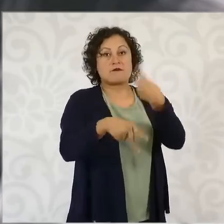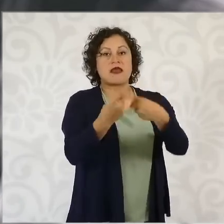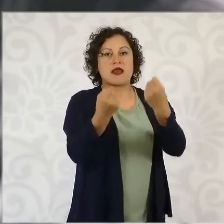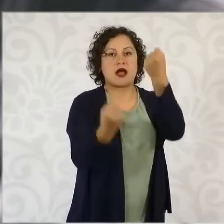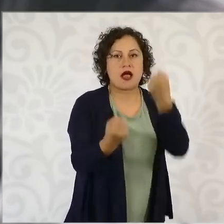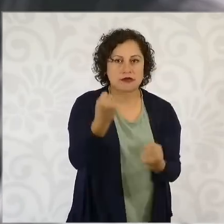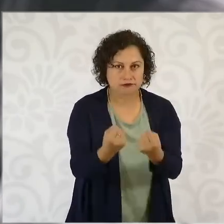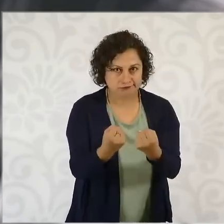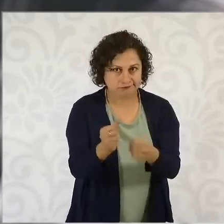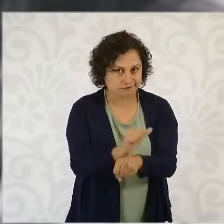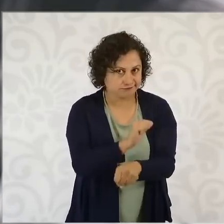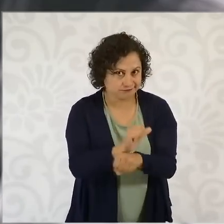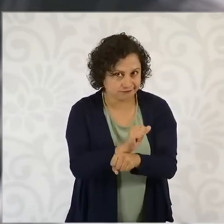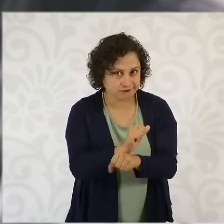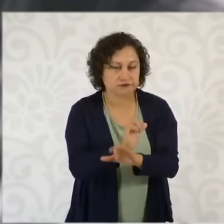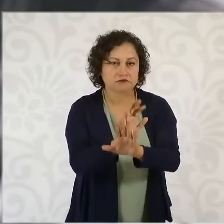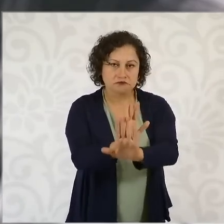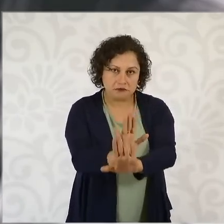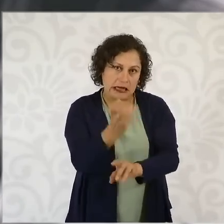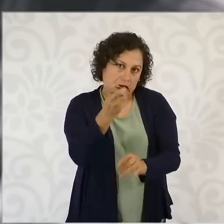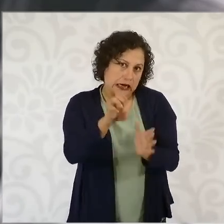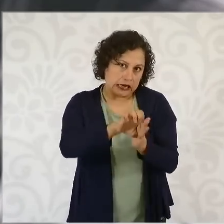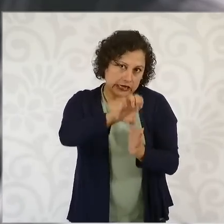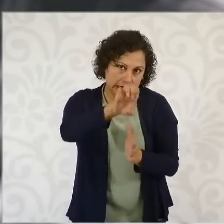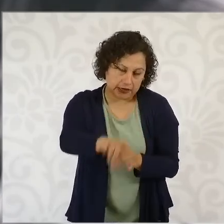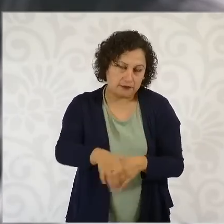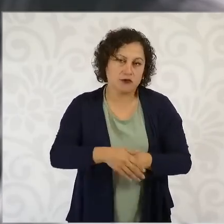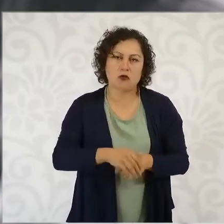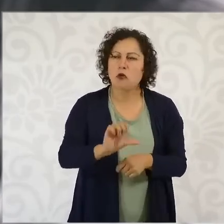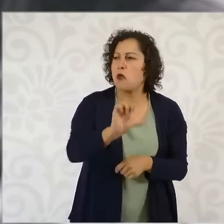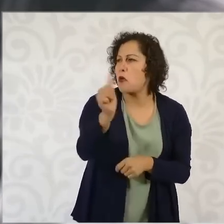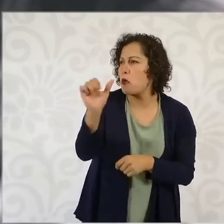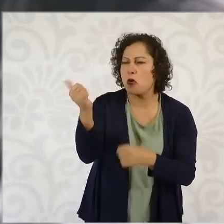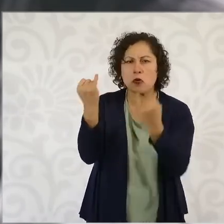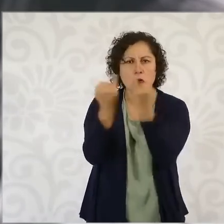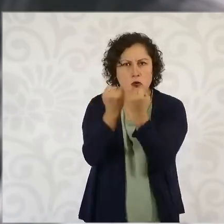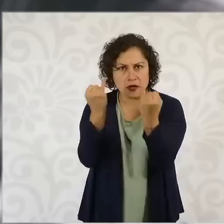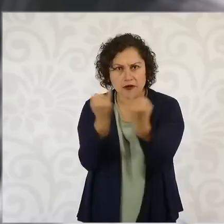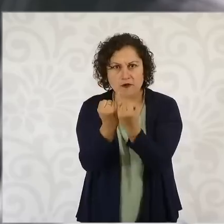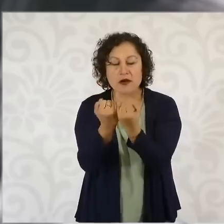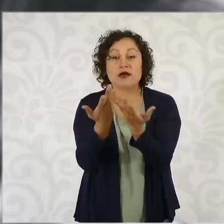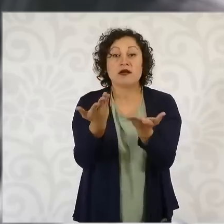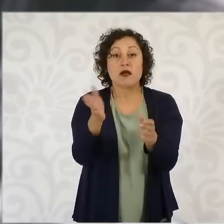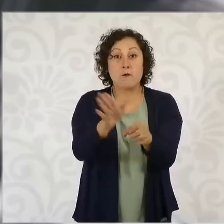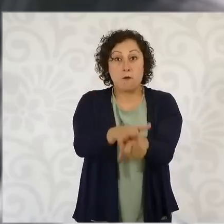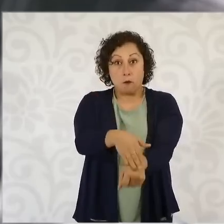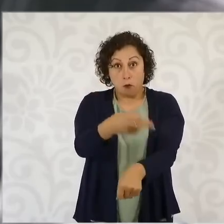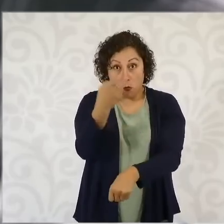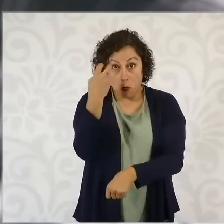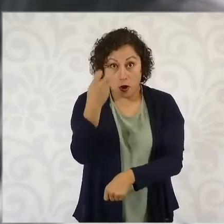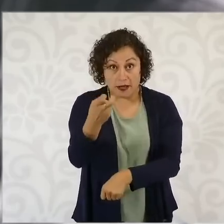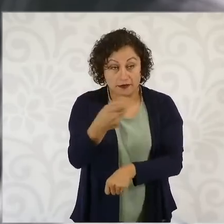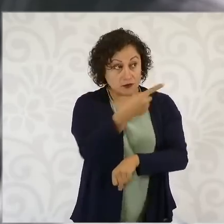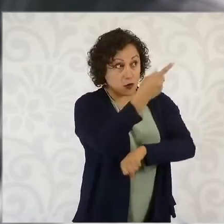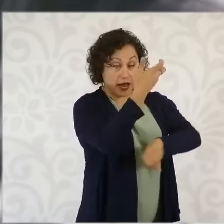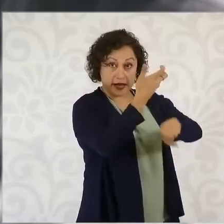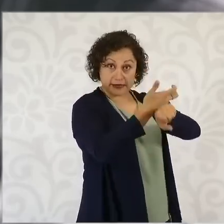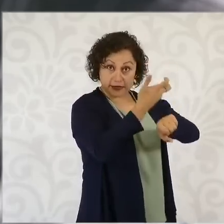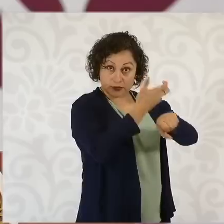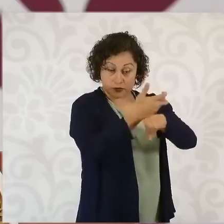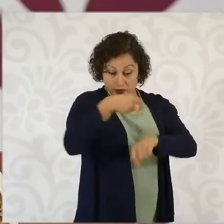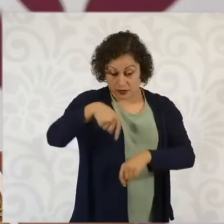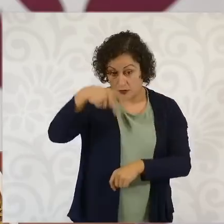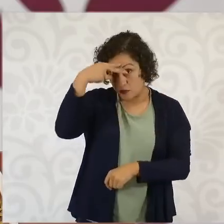Unidos pues lo que nos conviene es seguir con el tratado comercial revisar lo que se tengan que